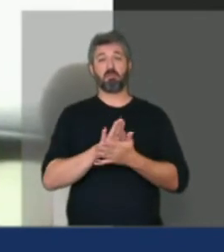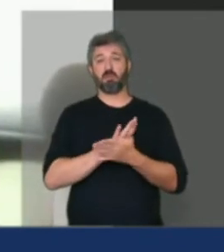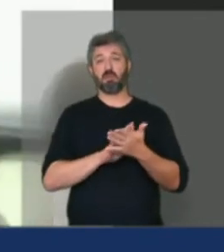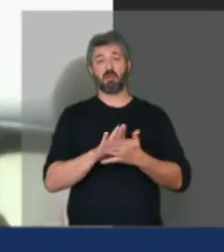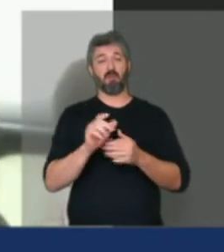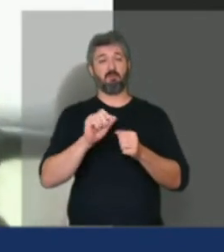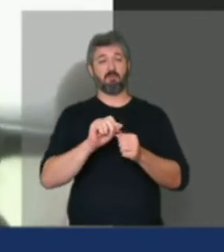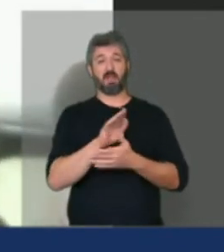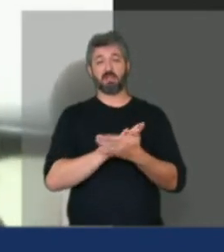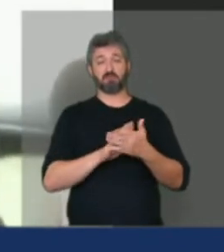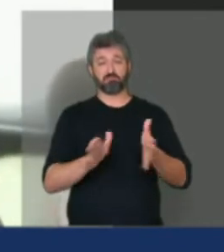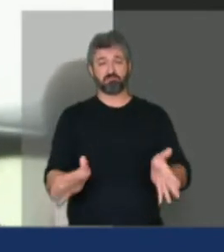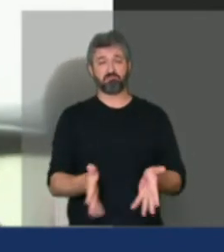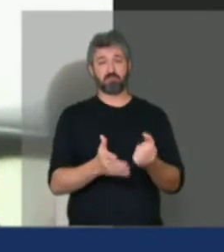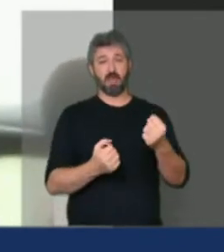ESPORTE DO PAÍS. MINISTÉRIO DO ESPORTE FOI DESTRUÍDO